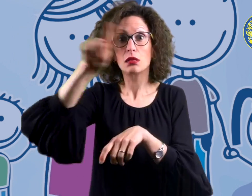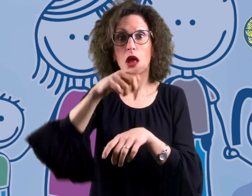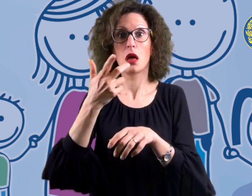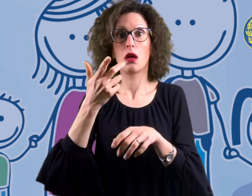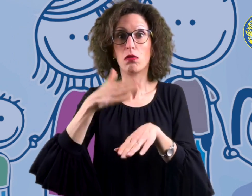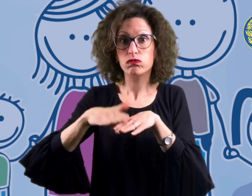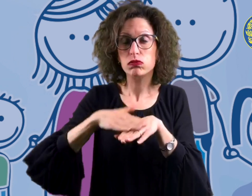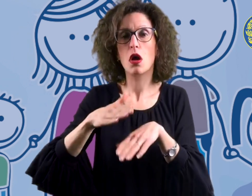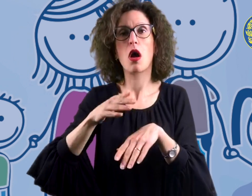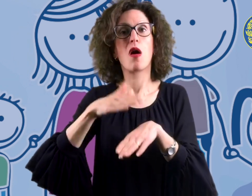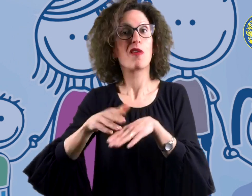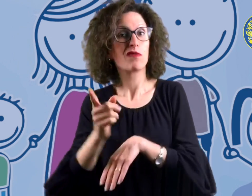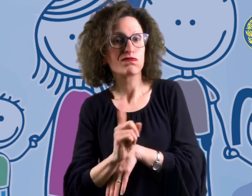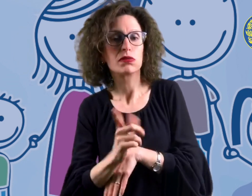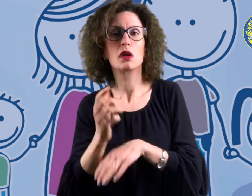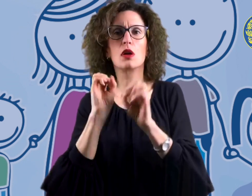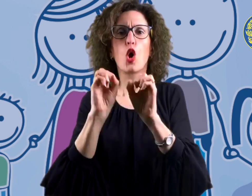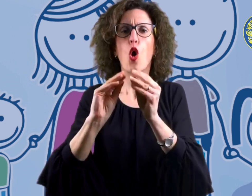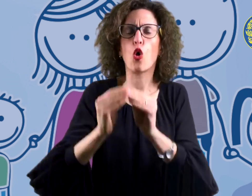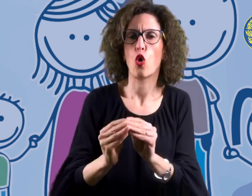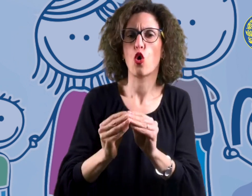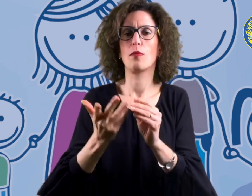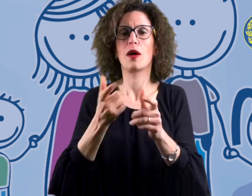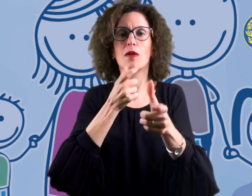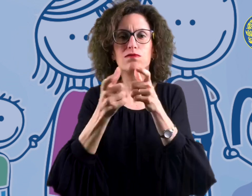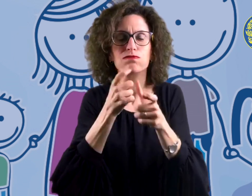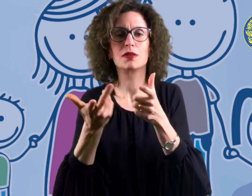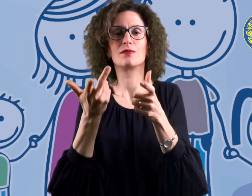sul metodo di insegnamento e sulla comunicazione. Poi sull'insegnante di